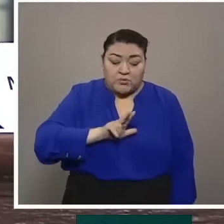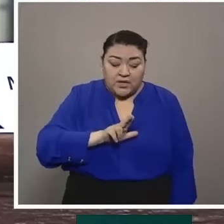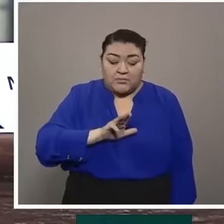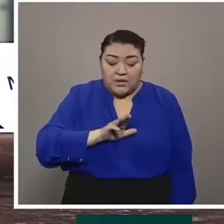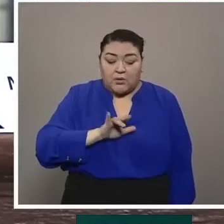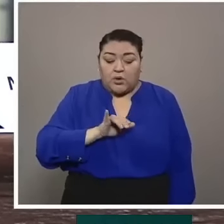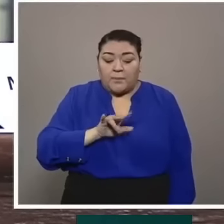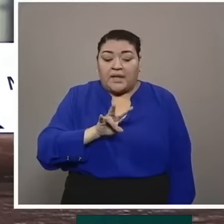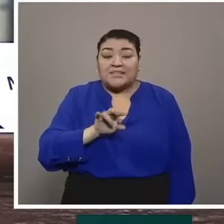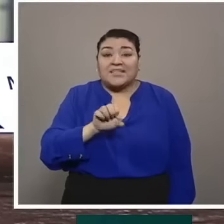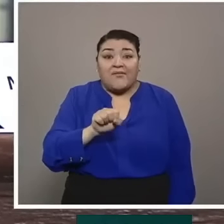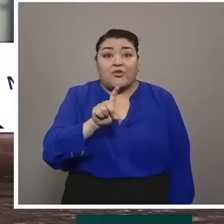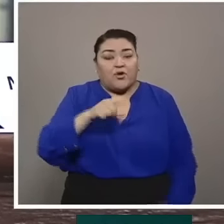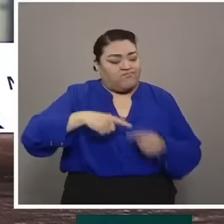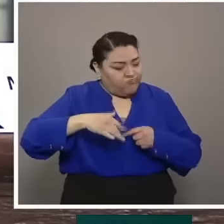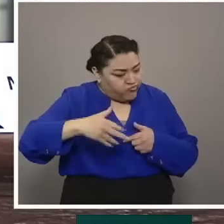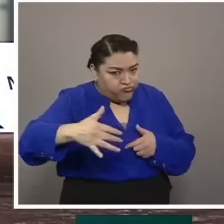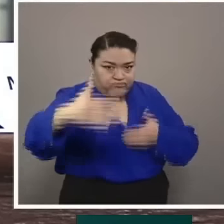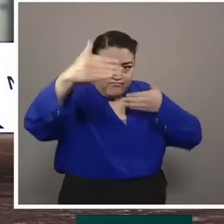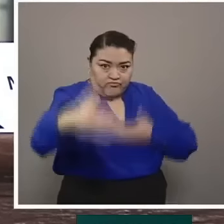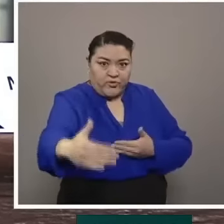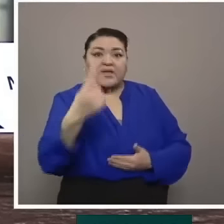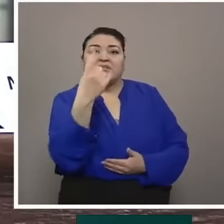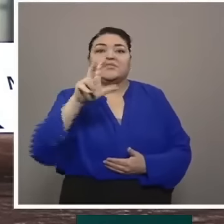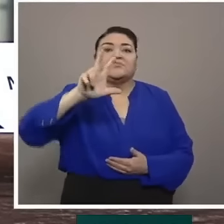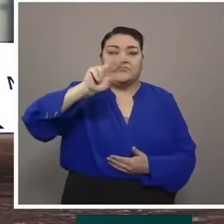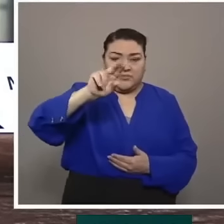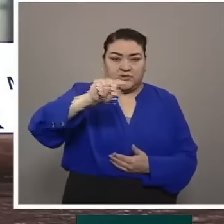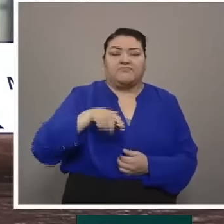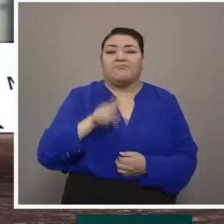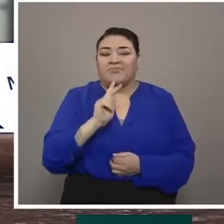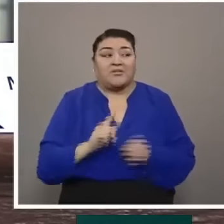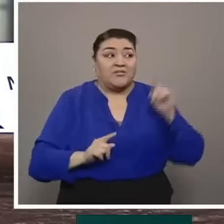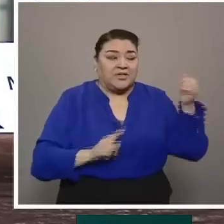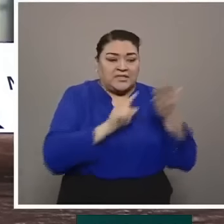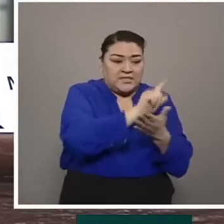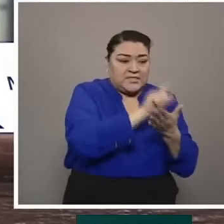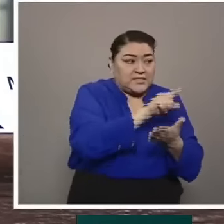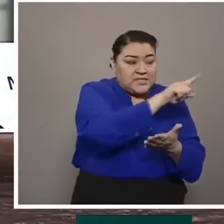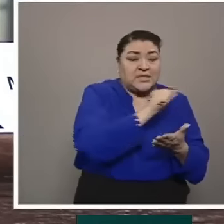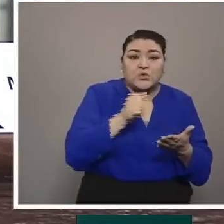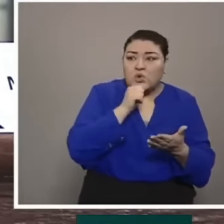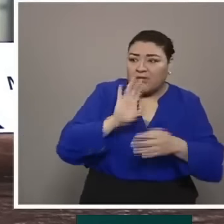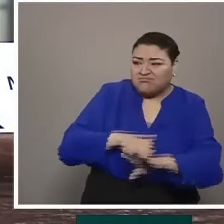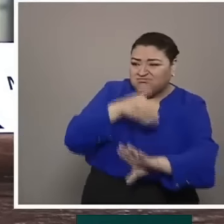Finalmente, para evitar que la omisión legislativa continúe produciendo efectos restrictivos,